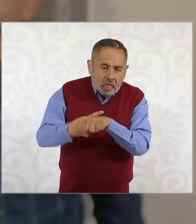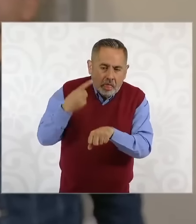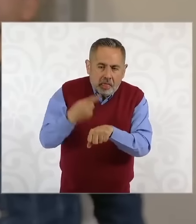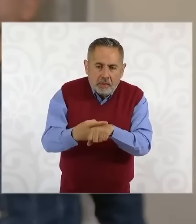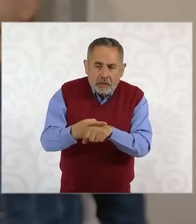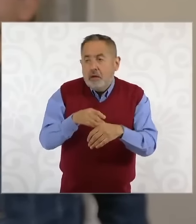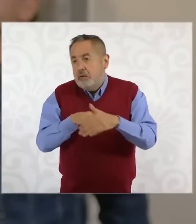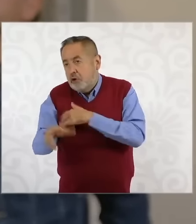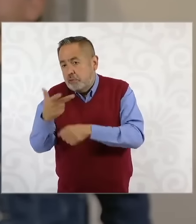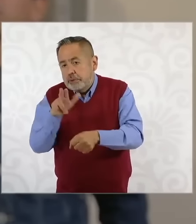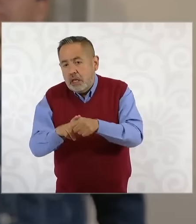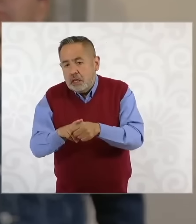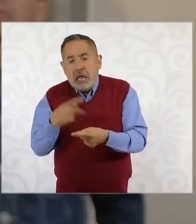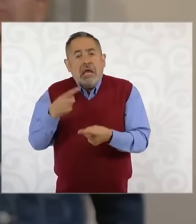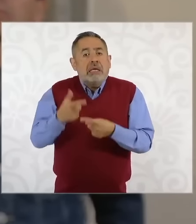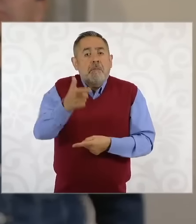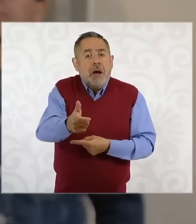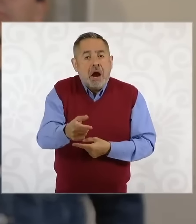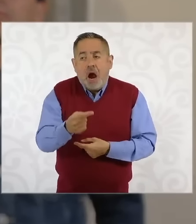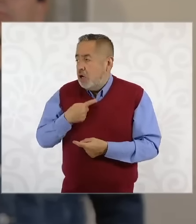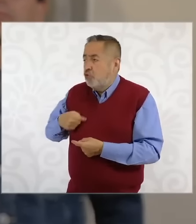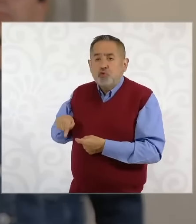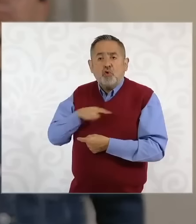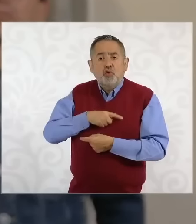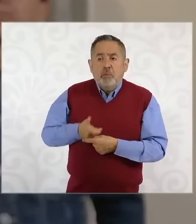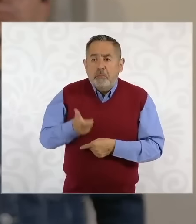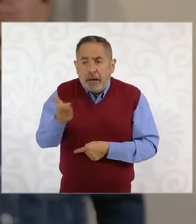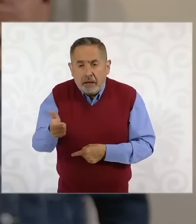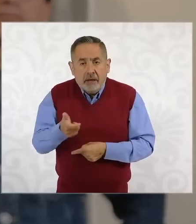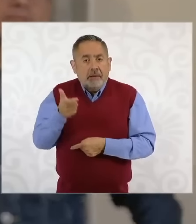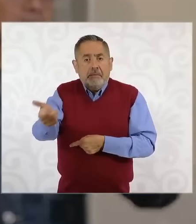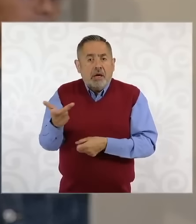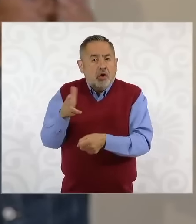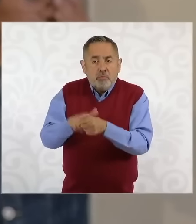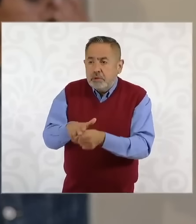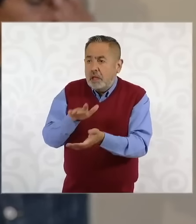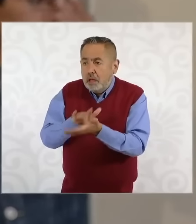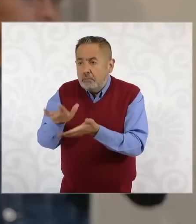con diversas enfermedades, consecuencia de eh la obesidad y otras eh consecuencias eh de salud